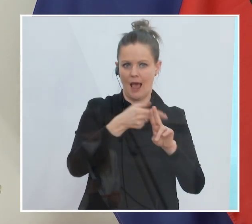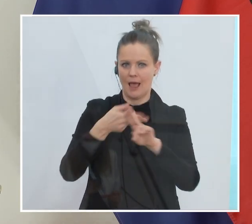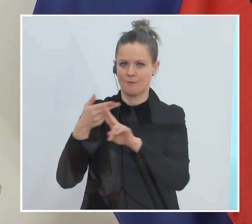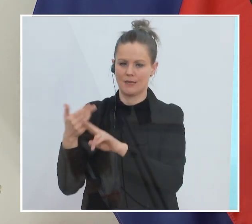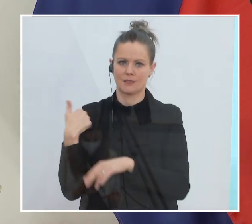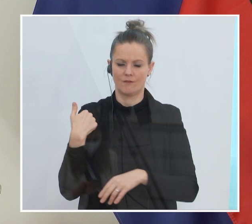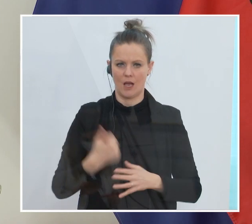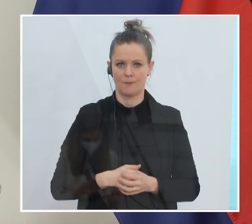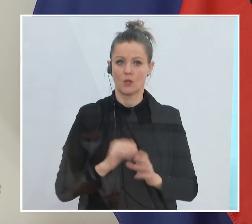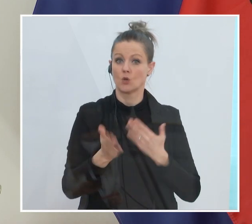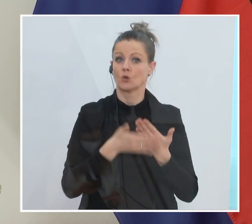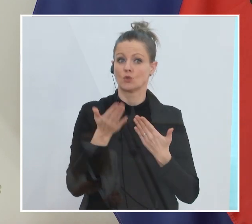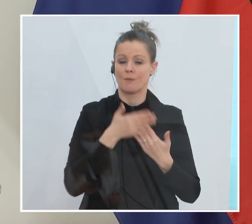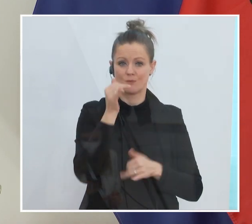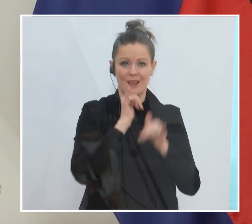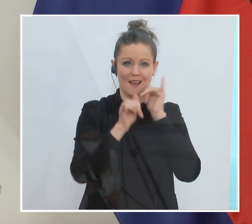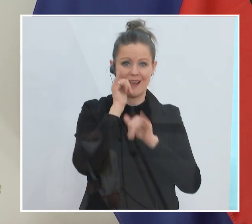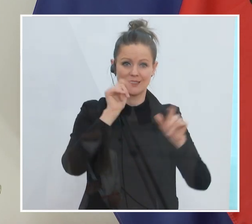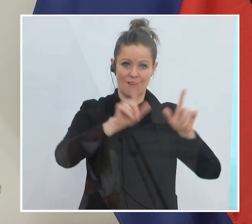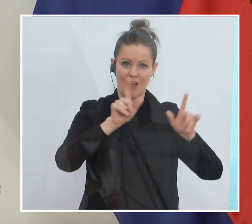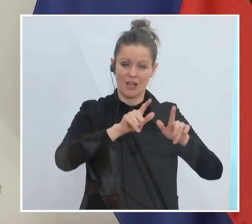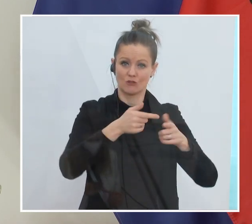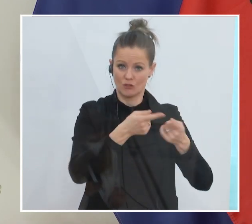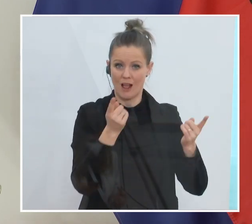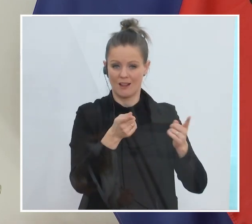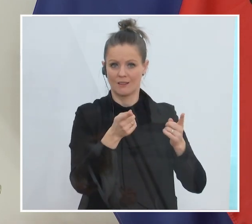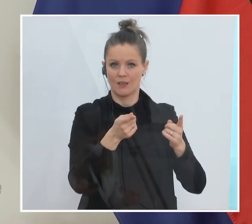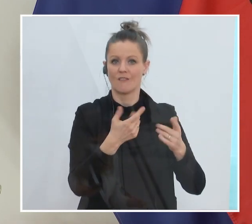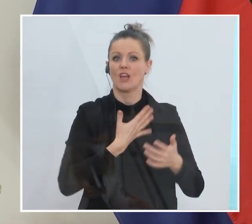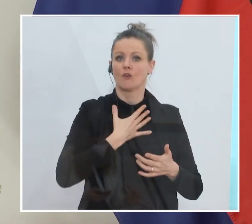Wo beispielsweise für Reiseveranstalter auch die frustrierten Aufwendungen beinhaltet sind,